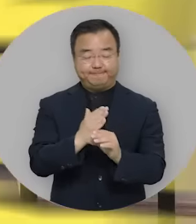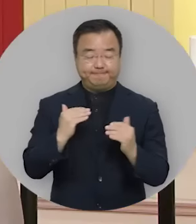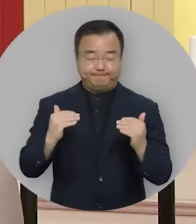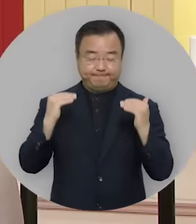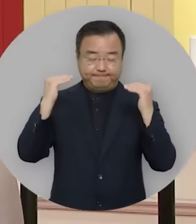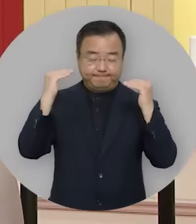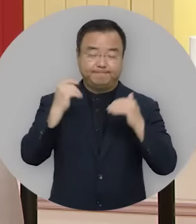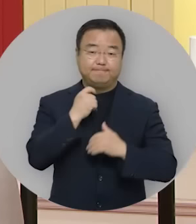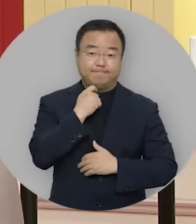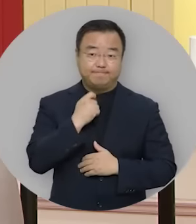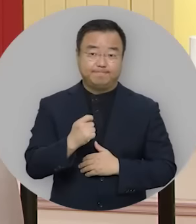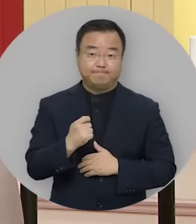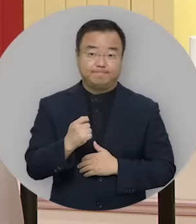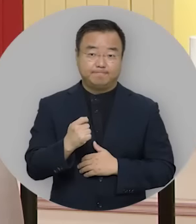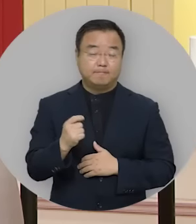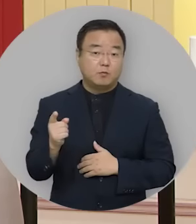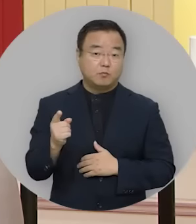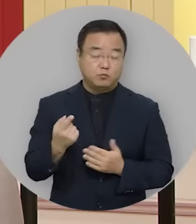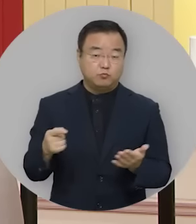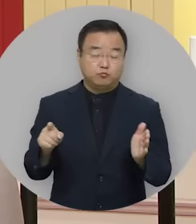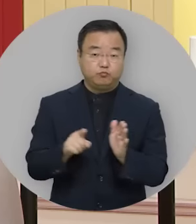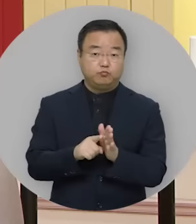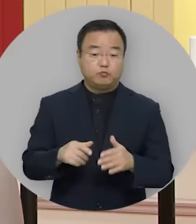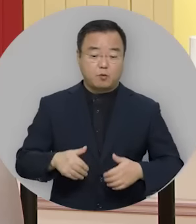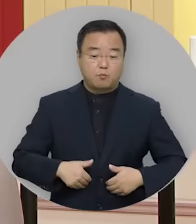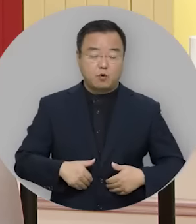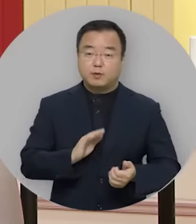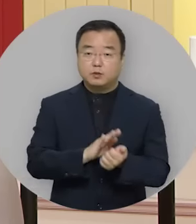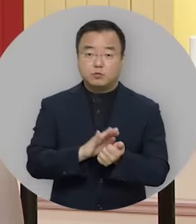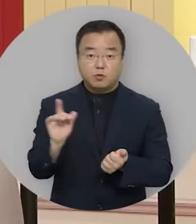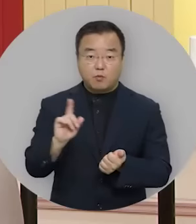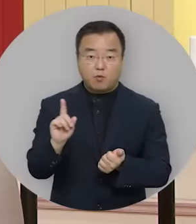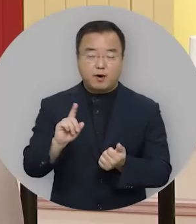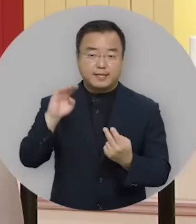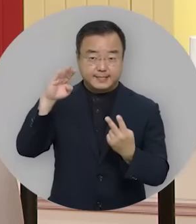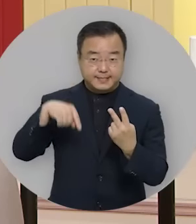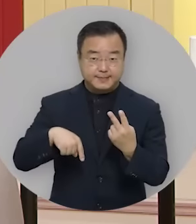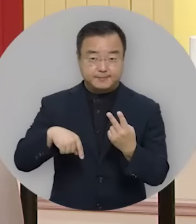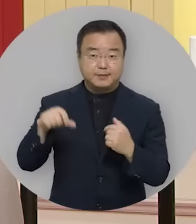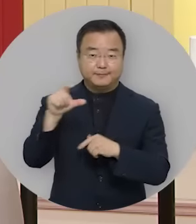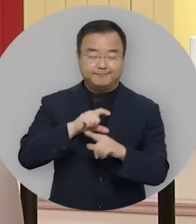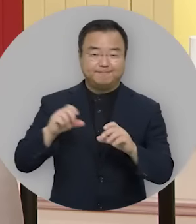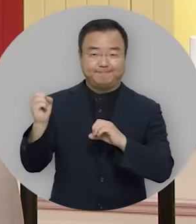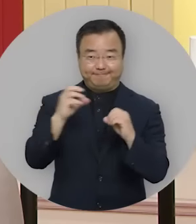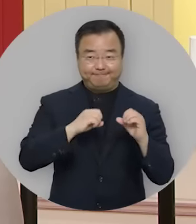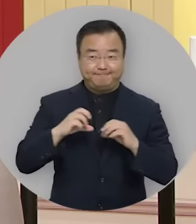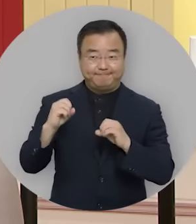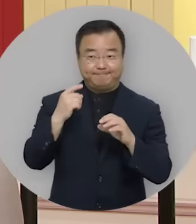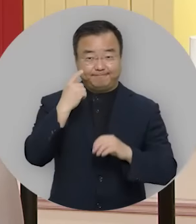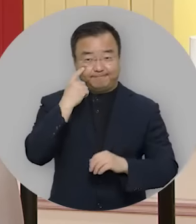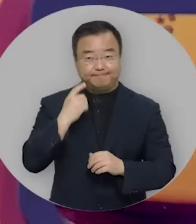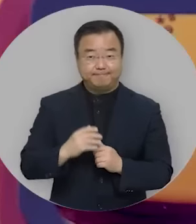그러기 위해서는 어떤 지원들이 더 필요한지 저희가 2부에서 더 많은 이야기를 나눠보도록 하겠습니다.